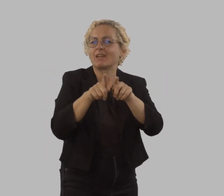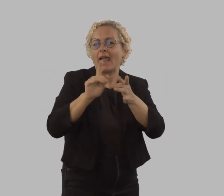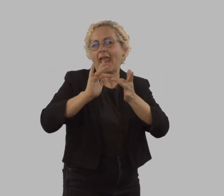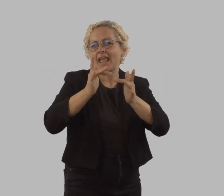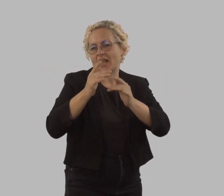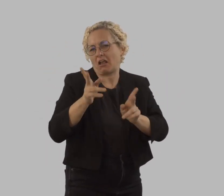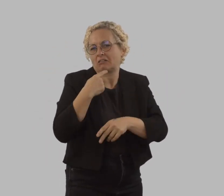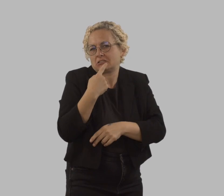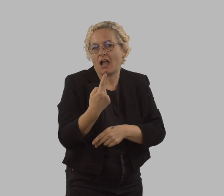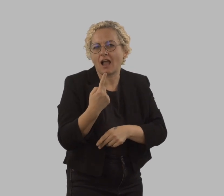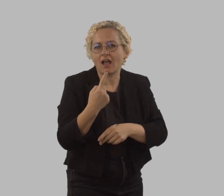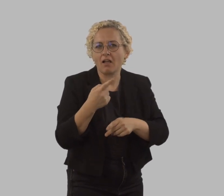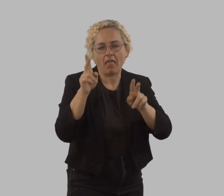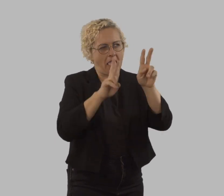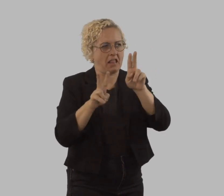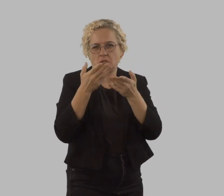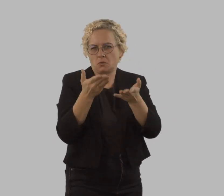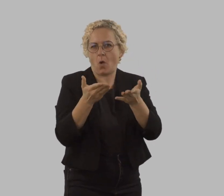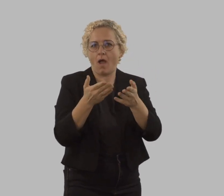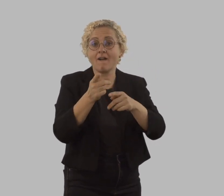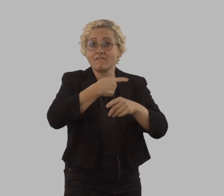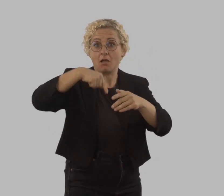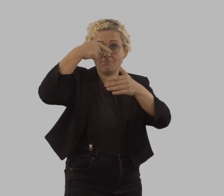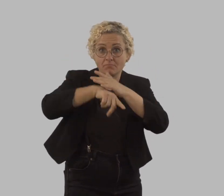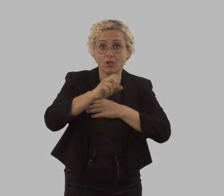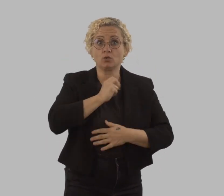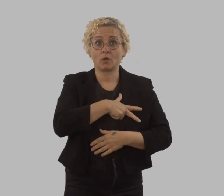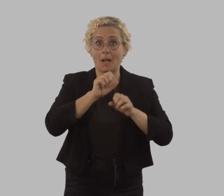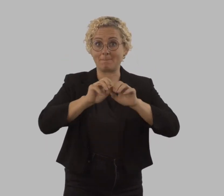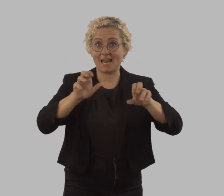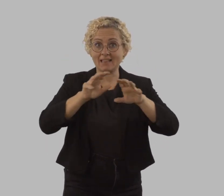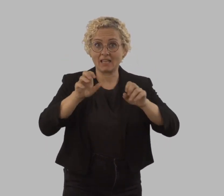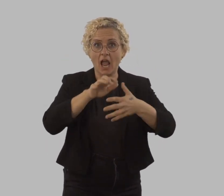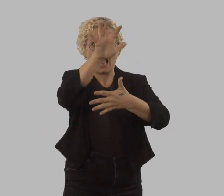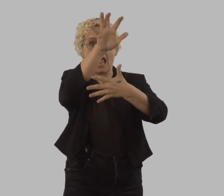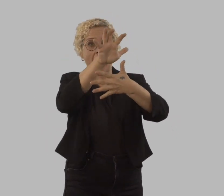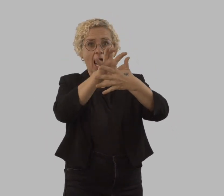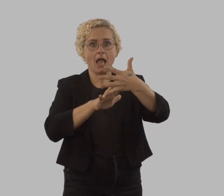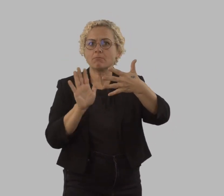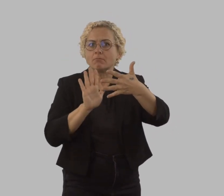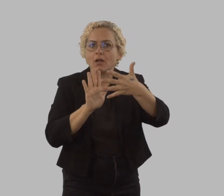Im Internet, würde ich sagen, ist es ähnlich. Wir finden auf Social Media ein Bild, das ist nicht eingebettet